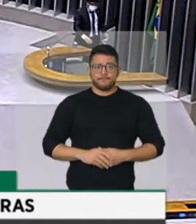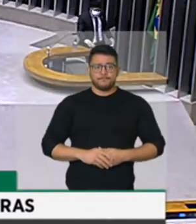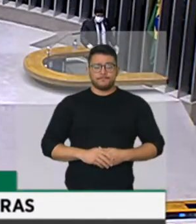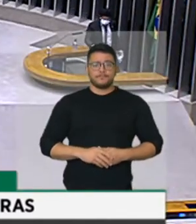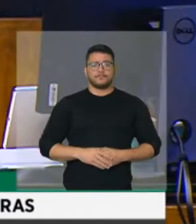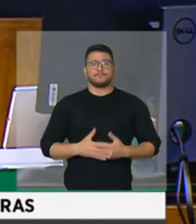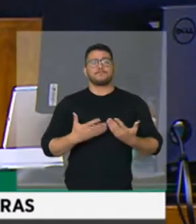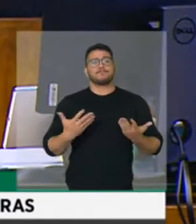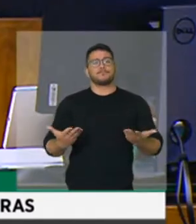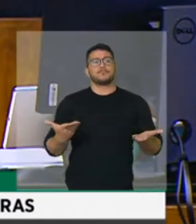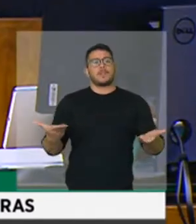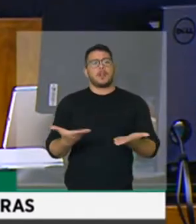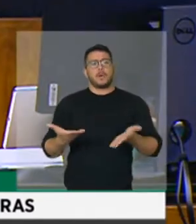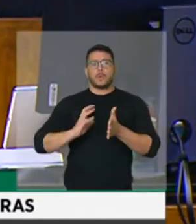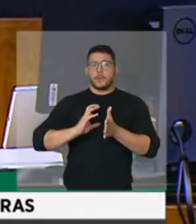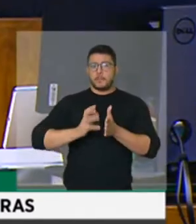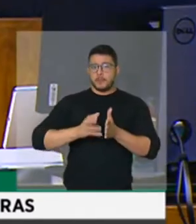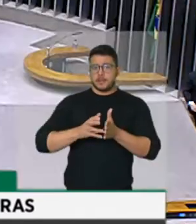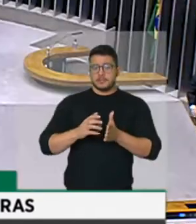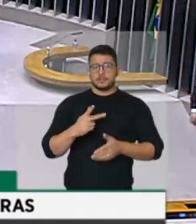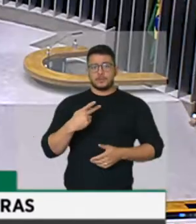SETOR ENERGÉTICO... QUE É UM SETOR ESTRATÉGICO DE PROJETO DE DESENVOLVIMENTO NACIONAL.